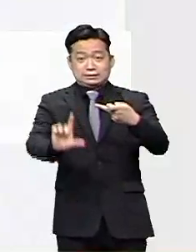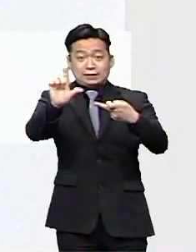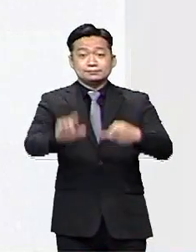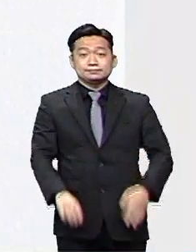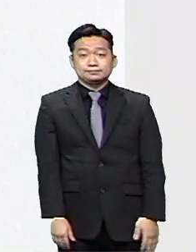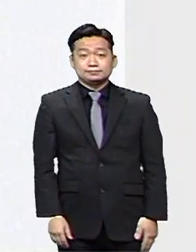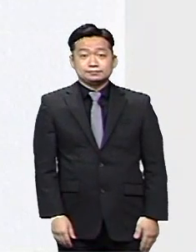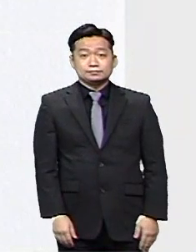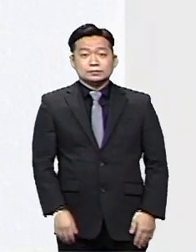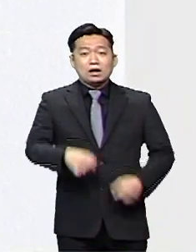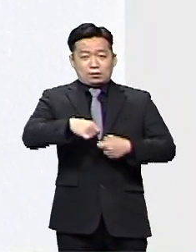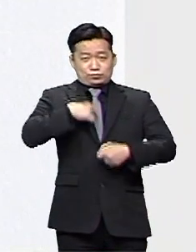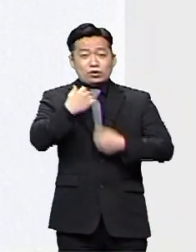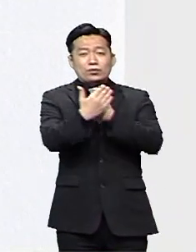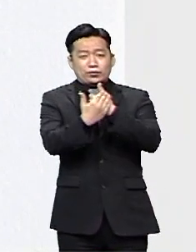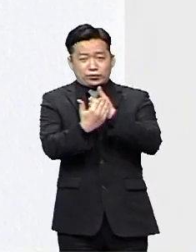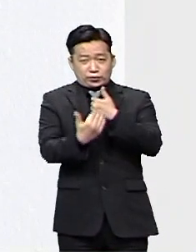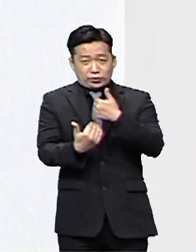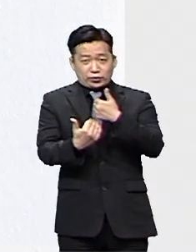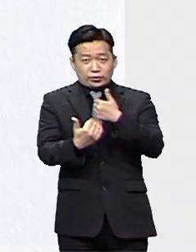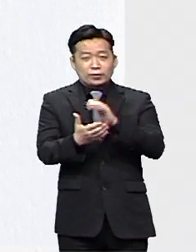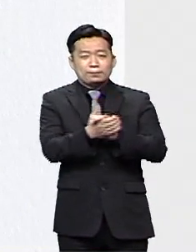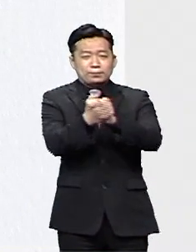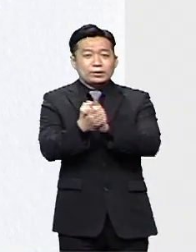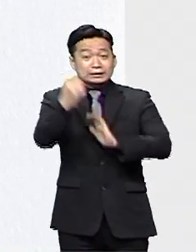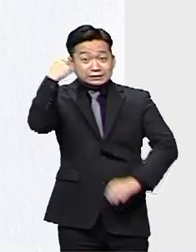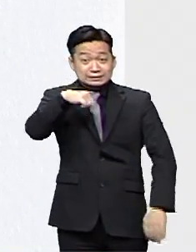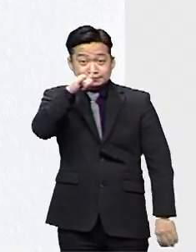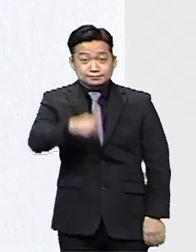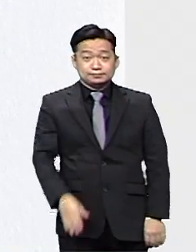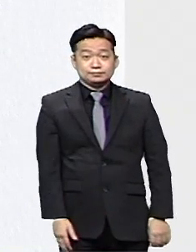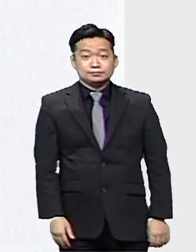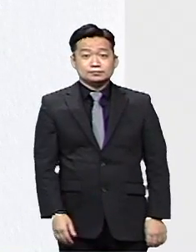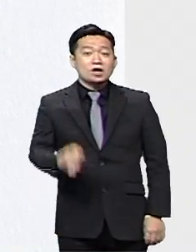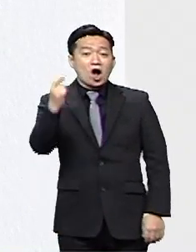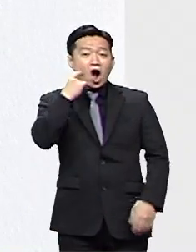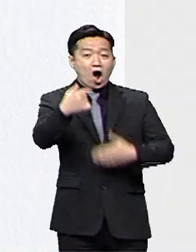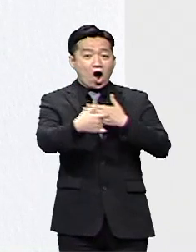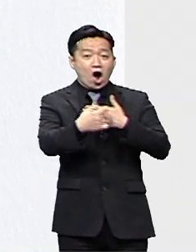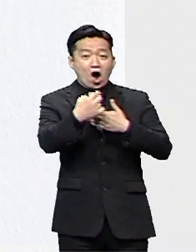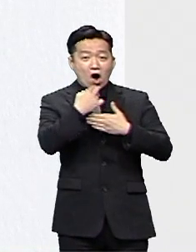진심어린 위로에 깊은 동포애를 느꼈다. 가식 없는 진심을 전한다면서 문 대통령과